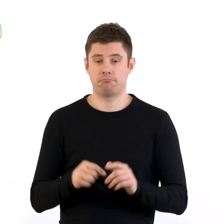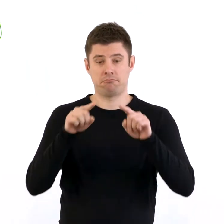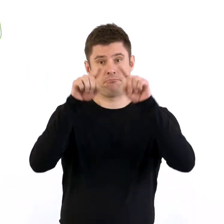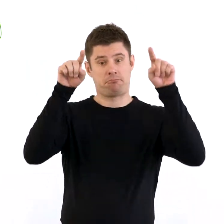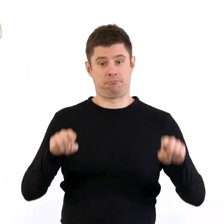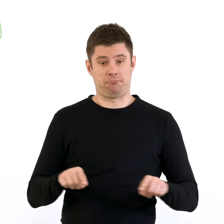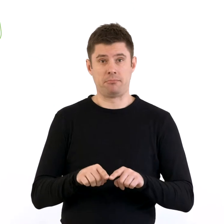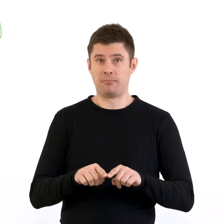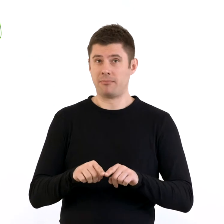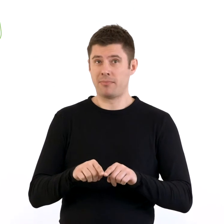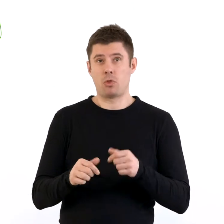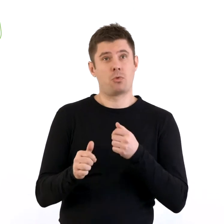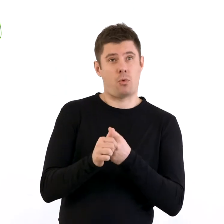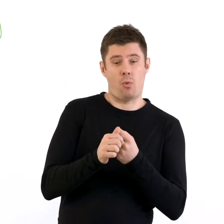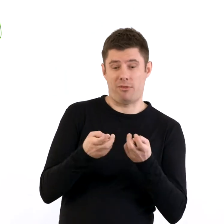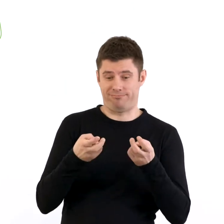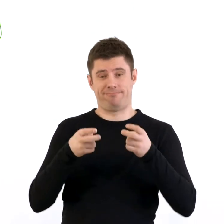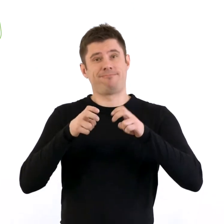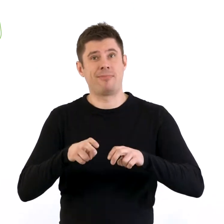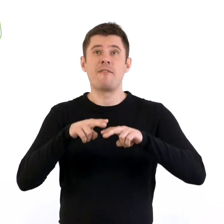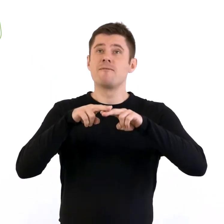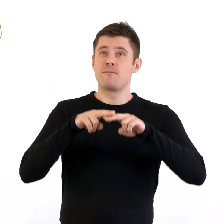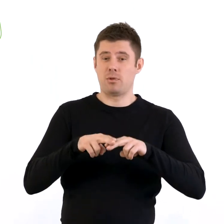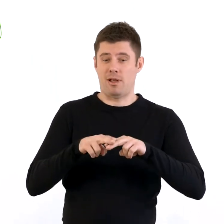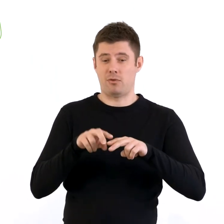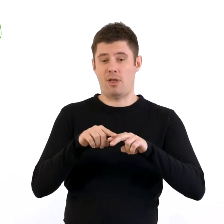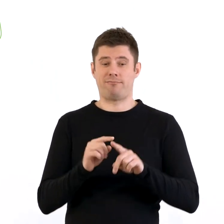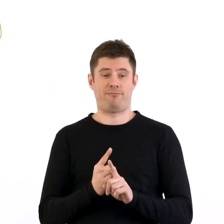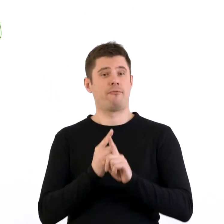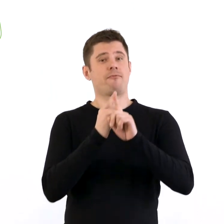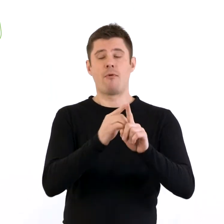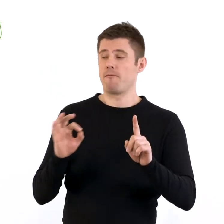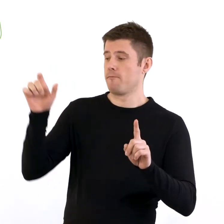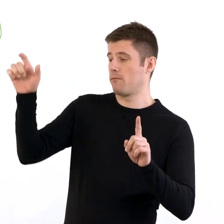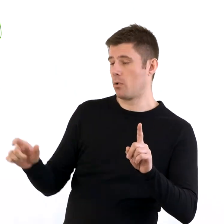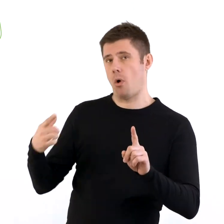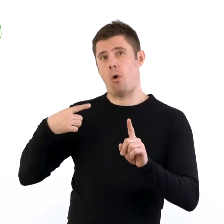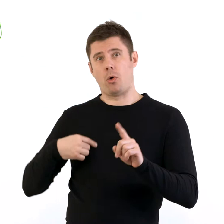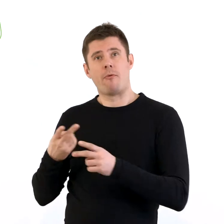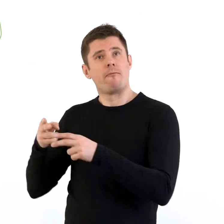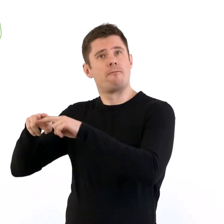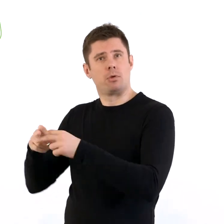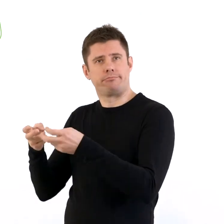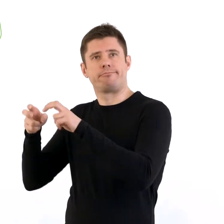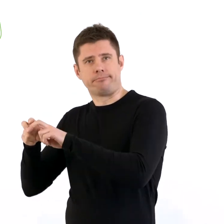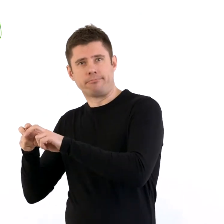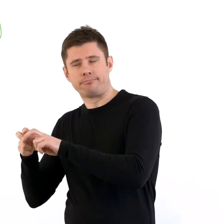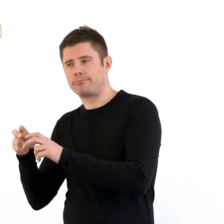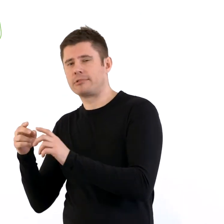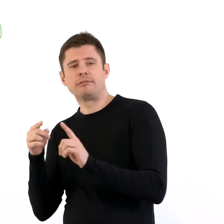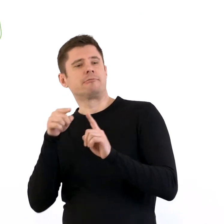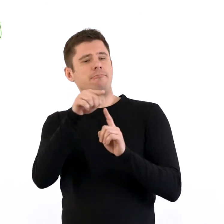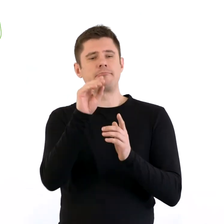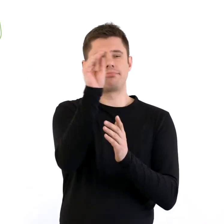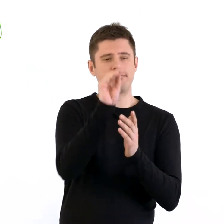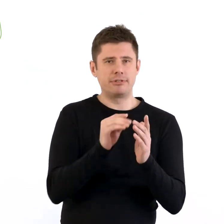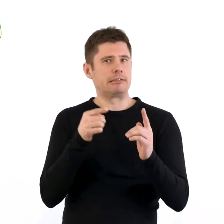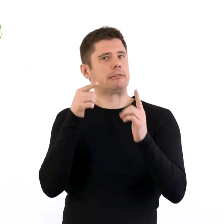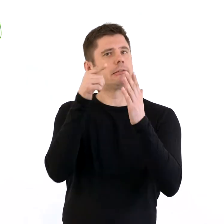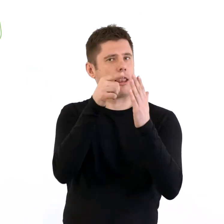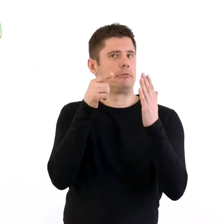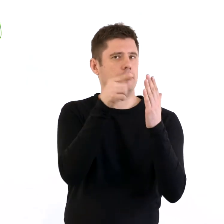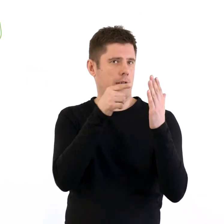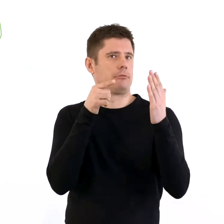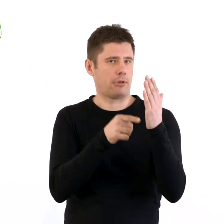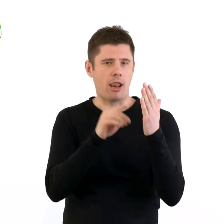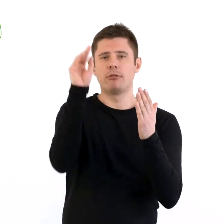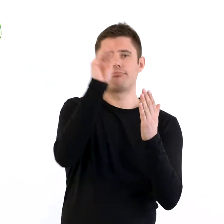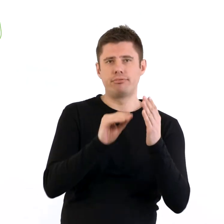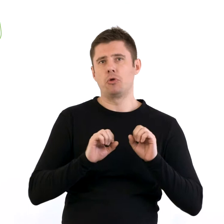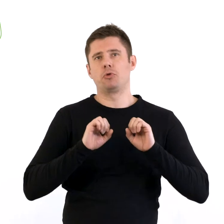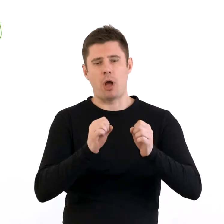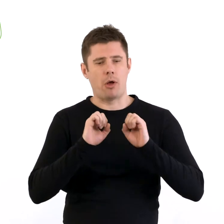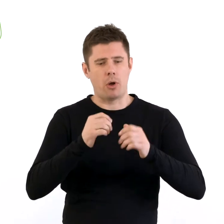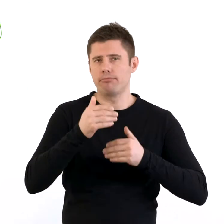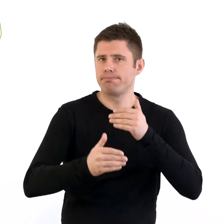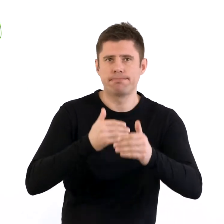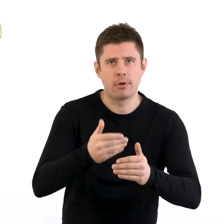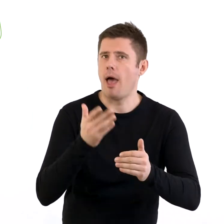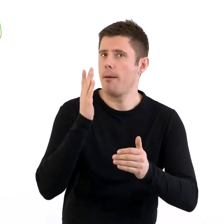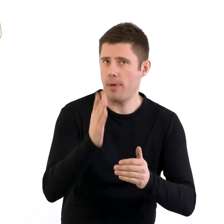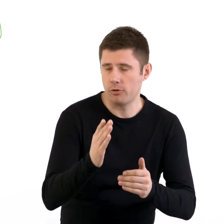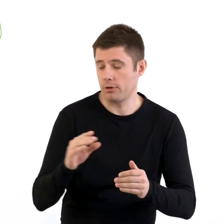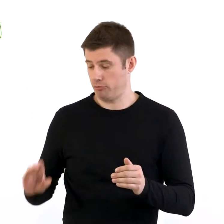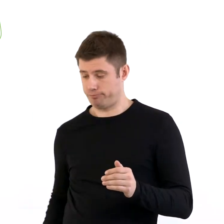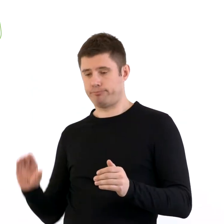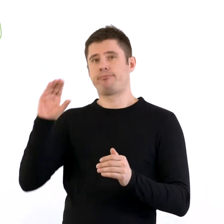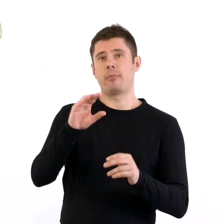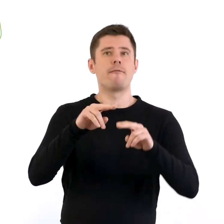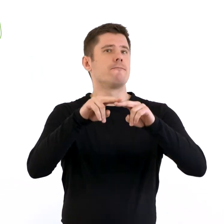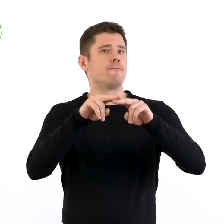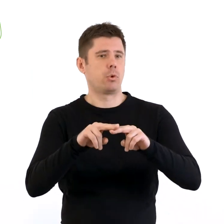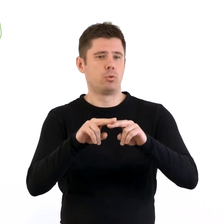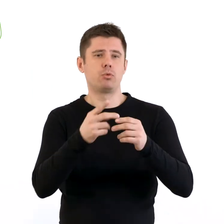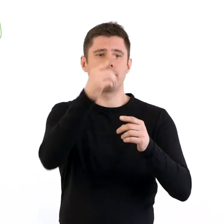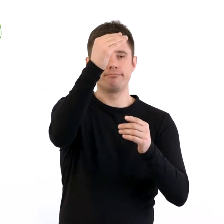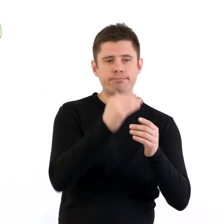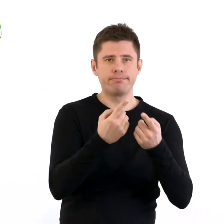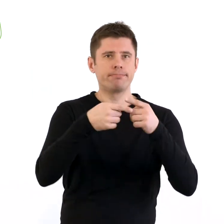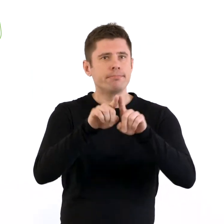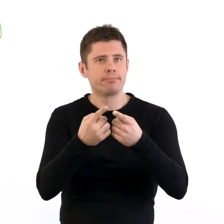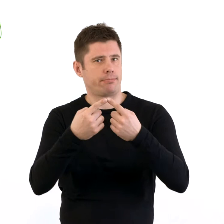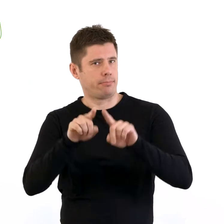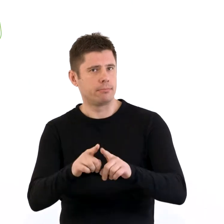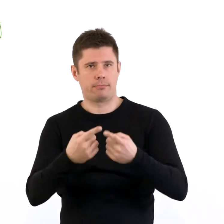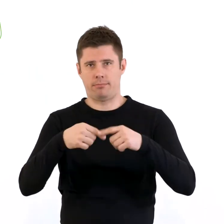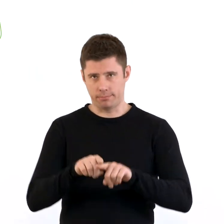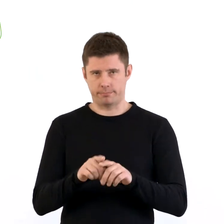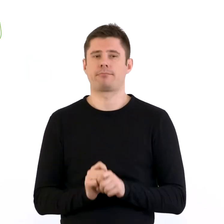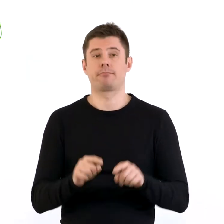Akt fundacyjny (założycielski) to oświadczenie woli fundatora tworzące fundację, określające cel i działania oraz kwotę przeznaczoną na realizację tego celu.